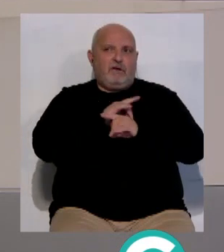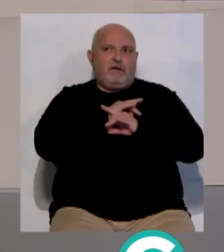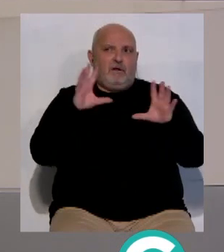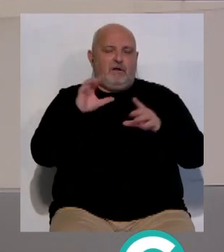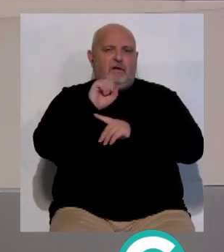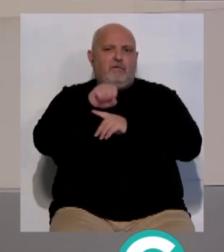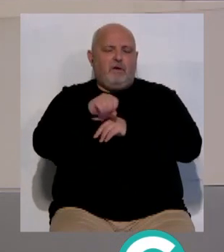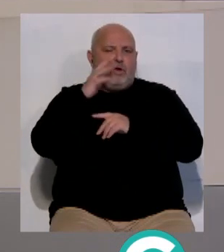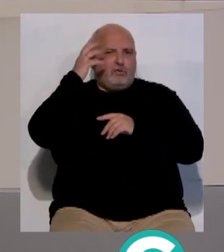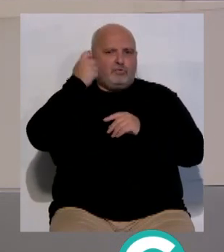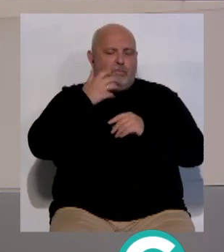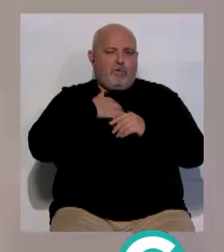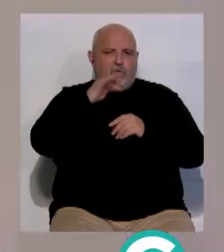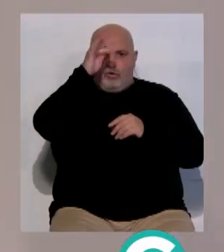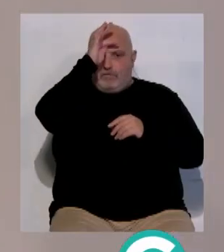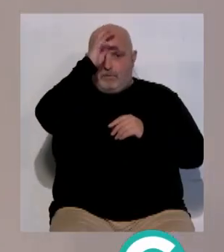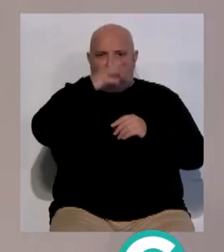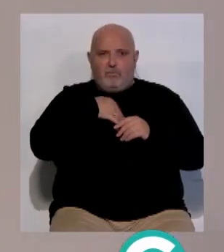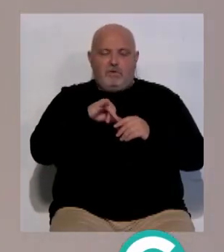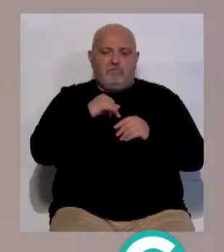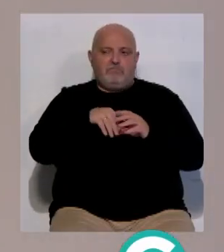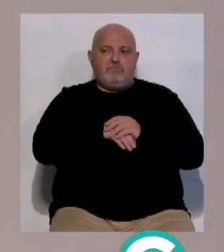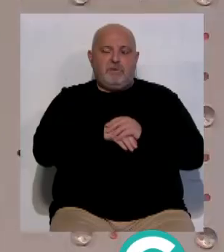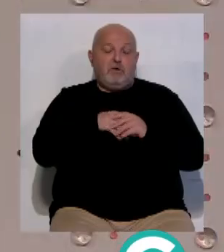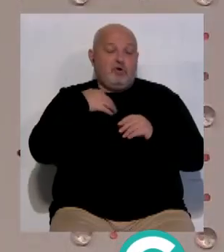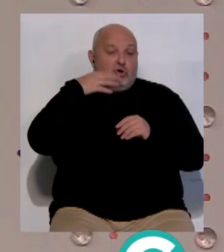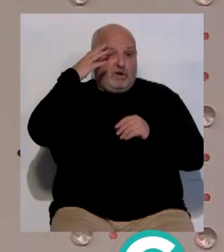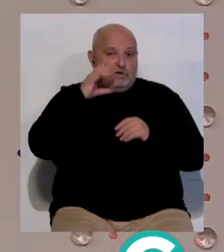los asun Al domingo yo también estoy convencido yo creo que sí es lo que ha demostrado pero claro